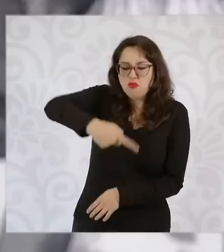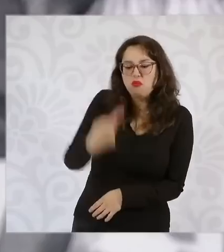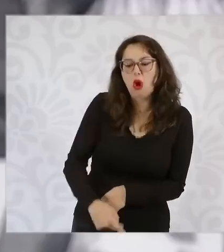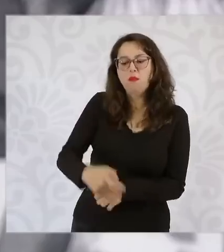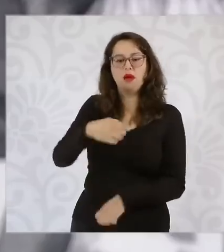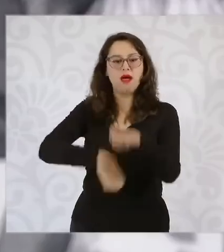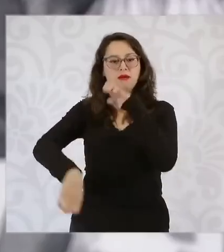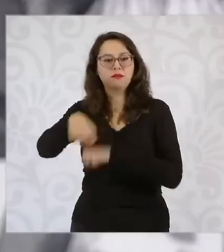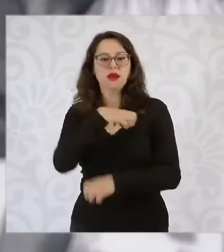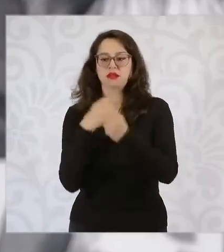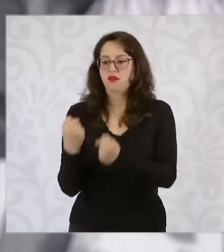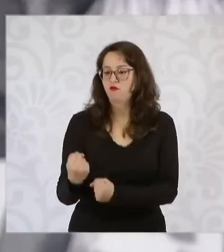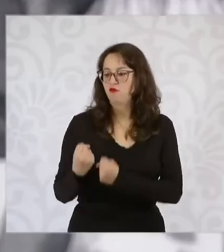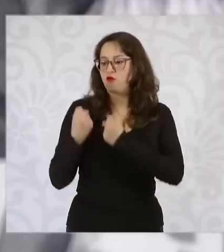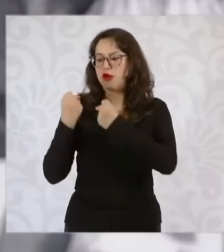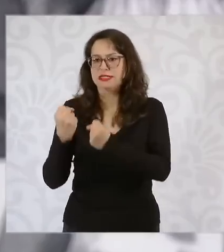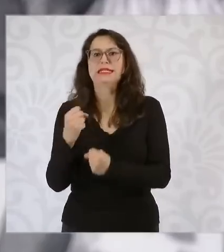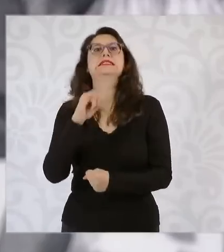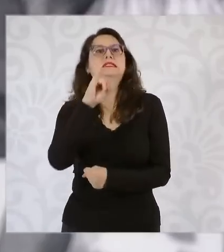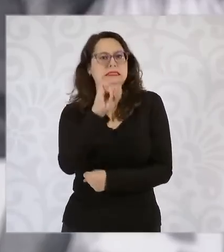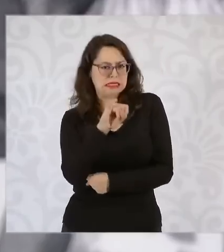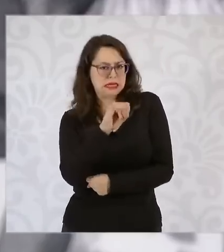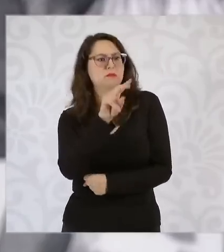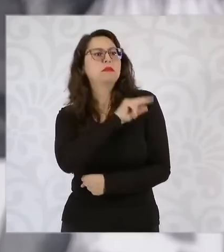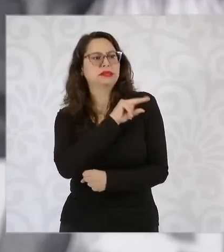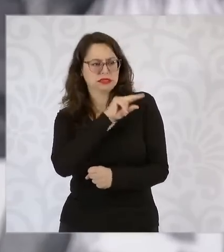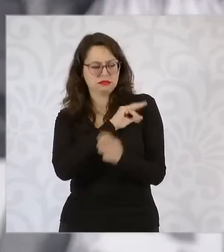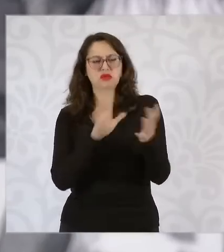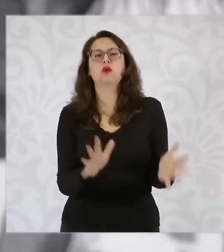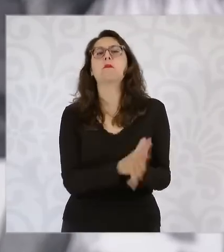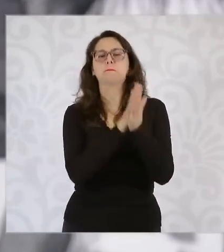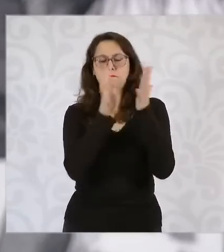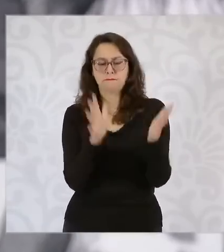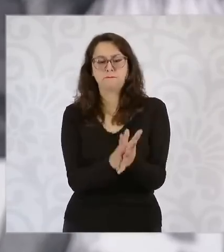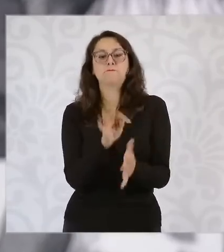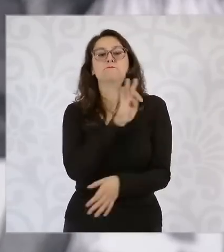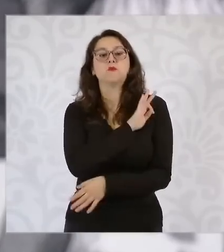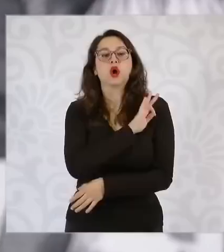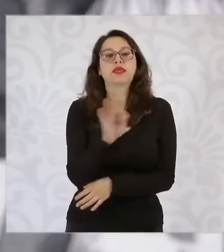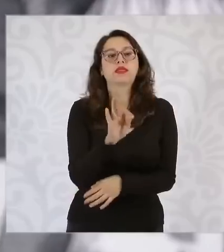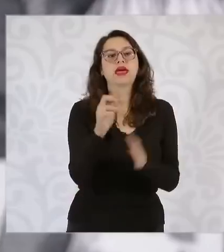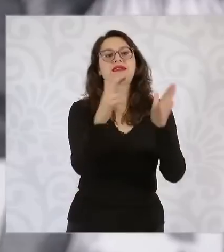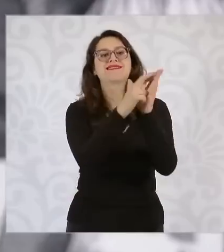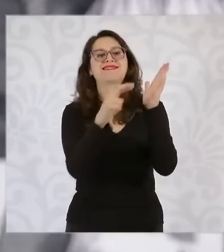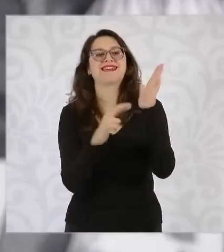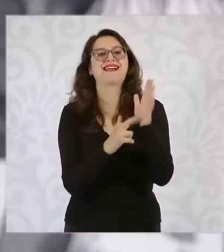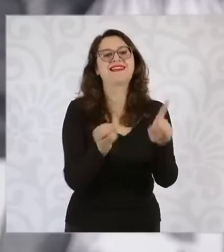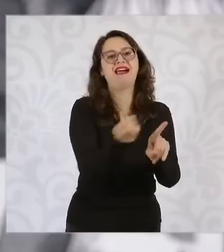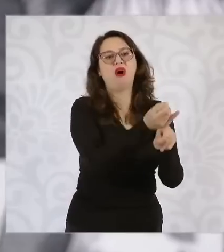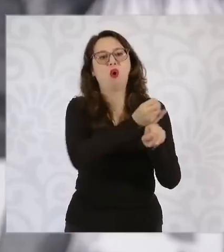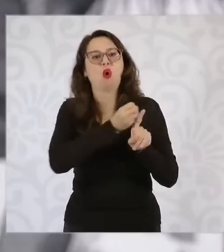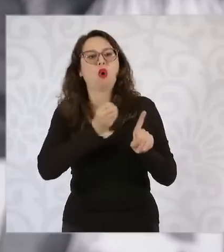y al mismo tiempo deja participación privada ordenada transparente sin los mecanismos de